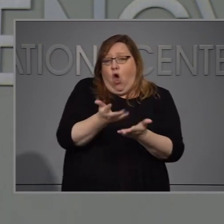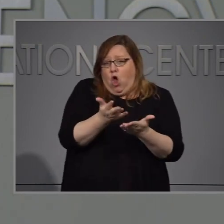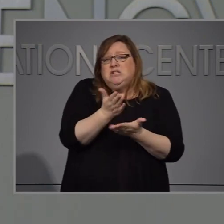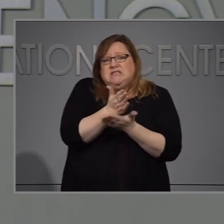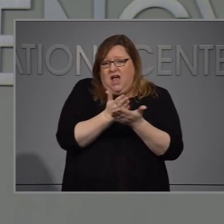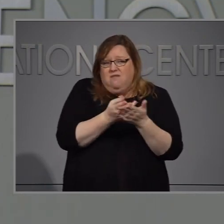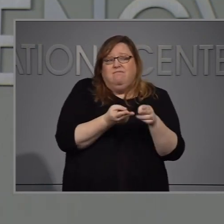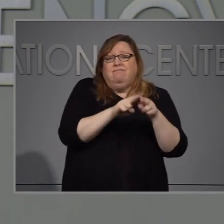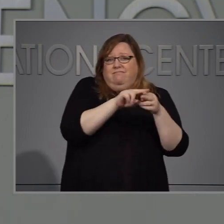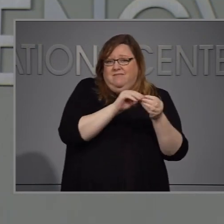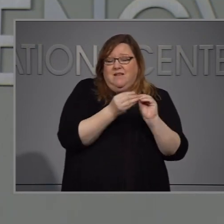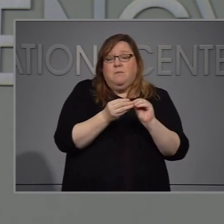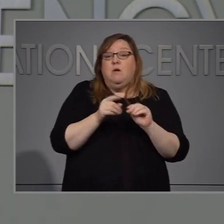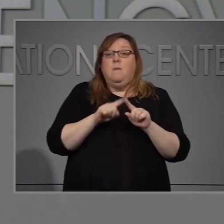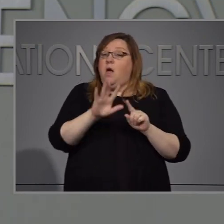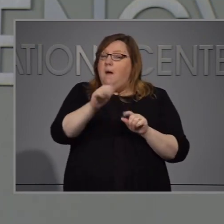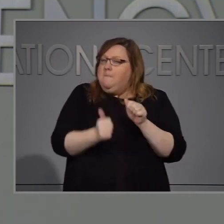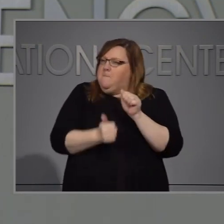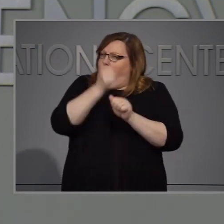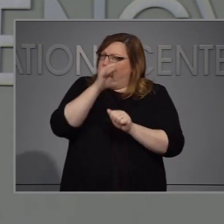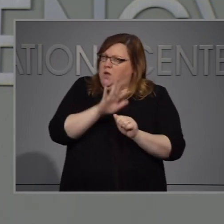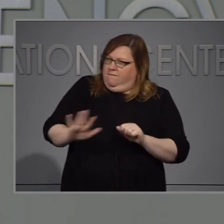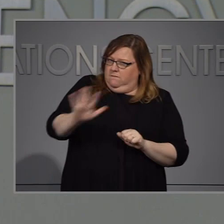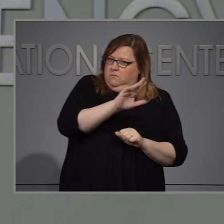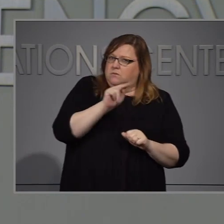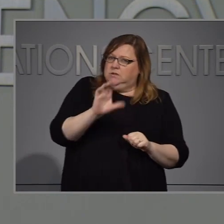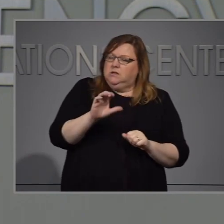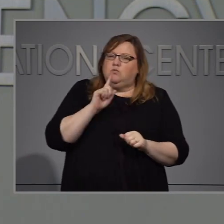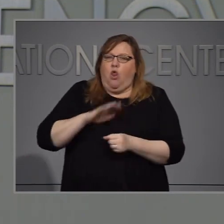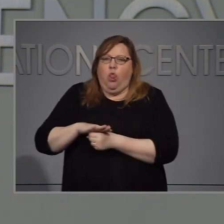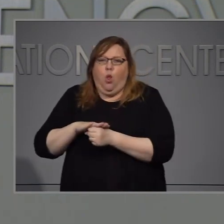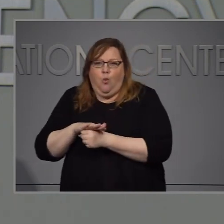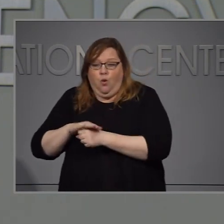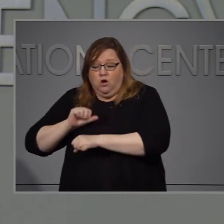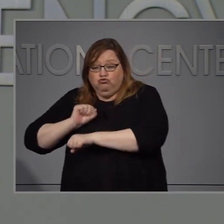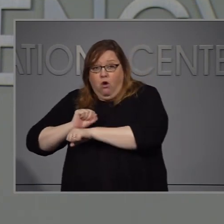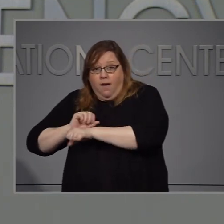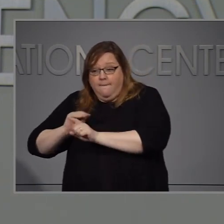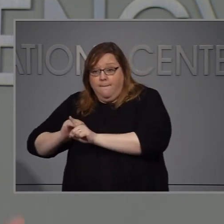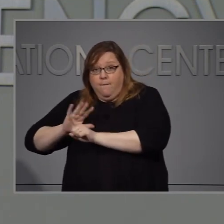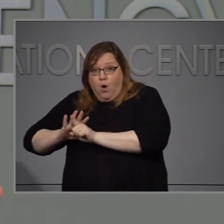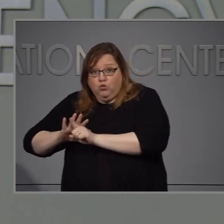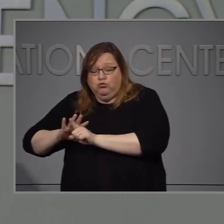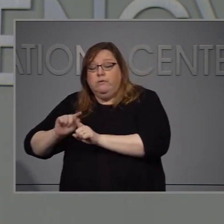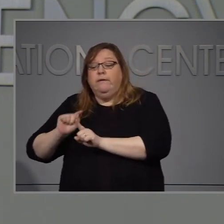del Estado es que hay transmisión local a exposición en sitios de trabajo exposición